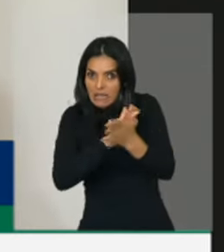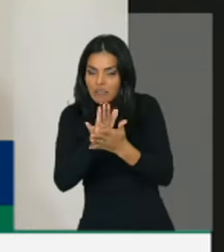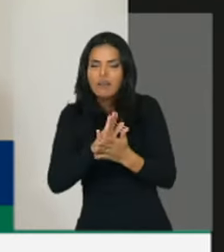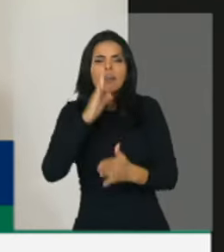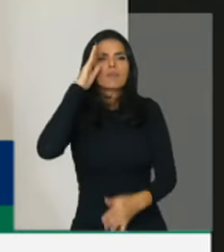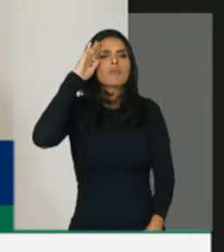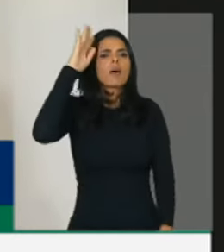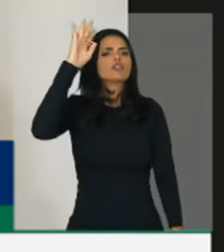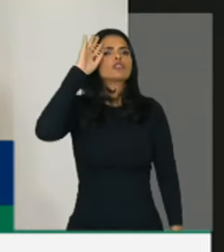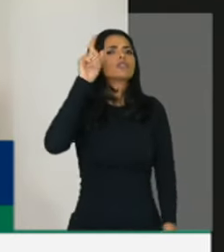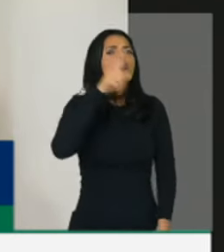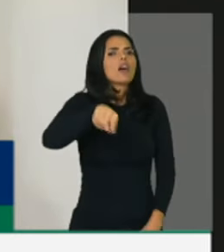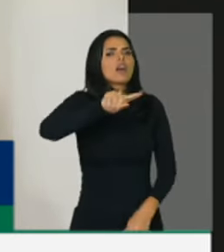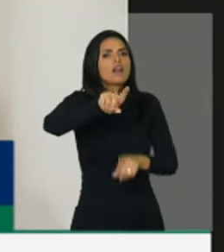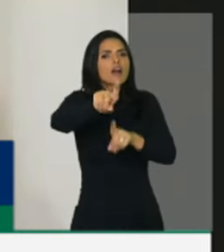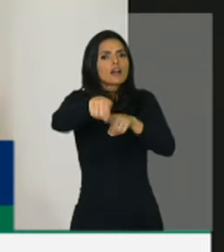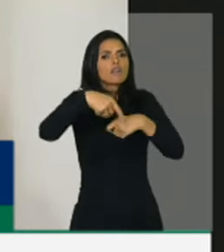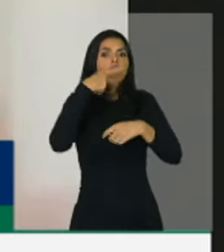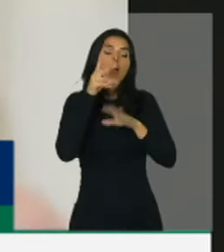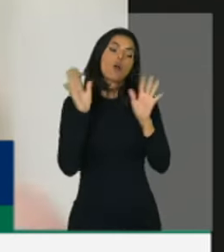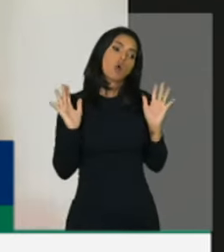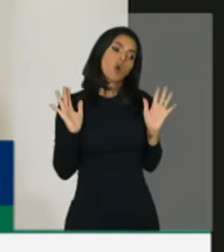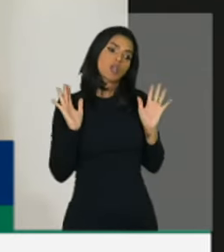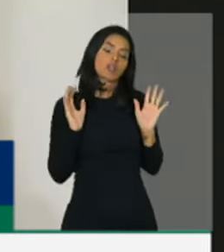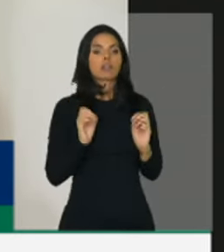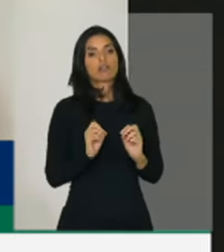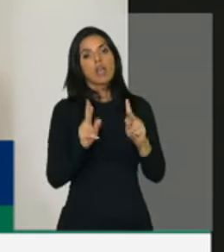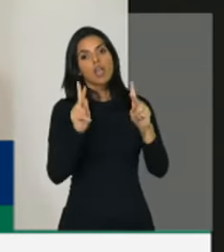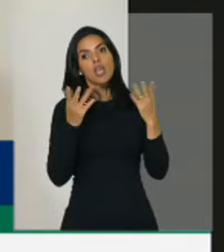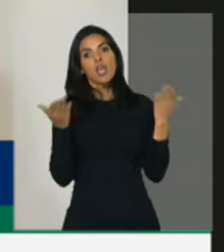RISCO, EU TAMBÉM VOU FICAR EM CASA. QUEM É QUE VAI